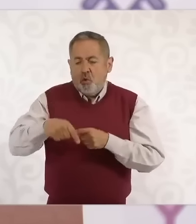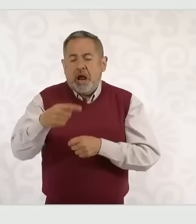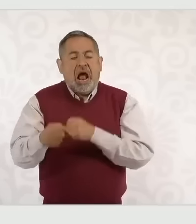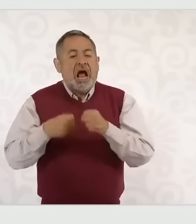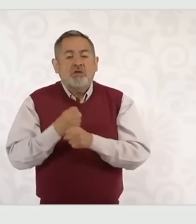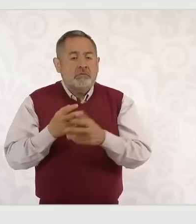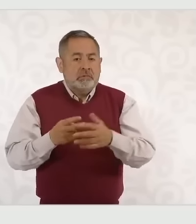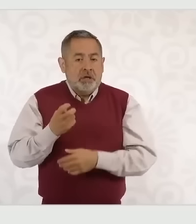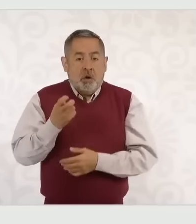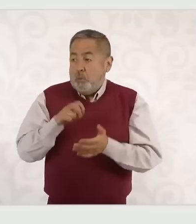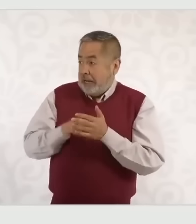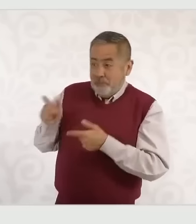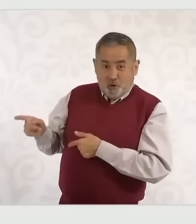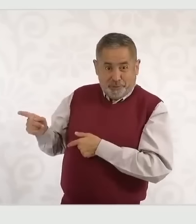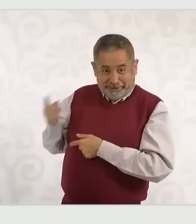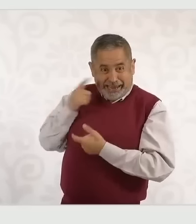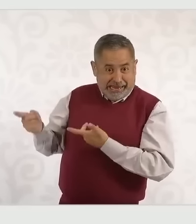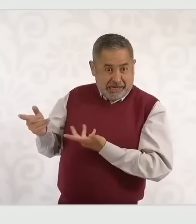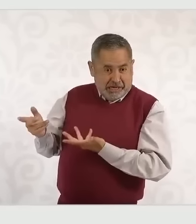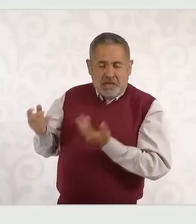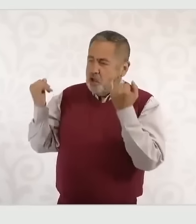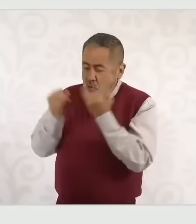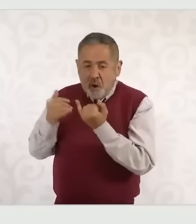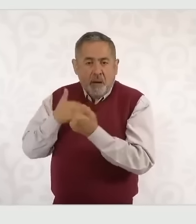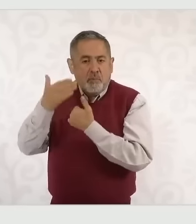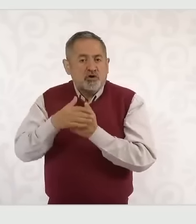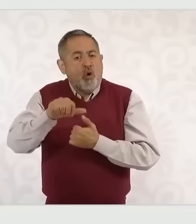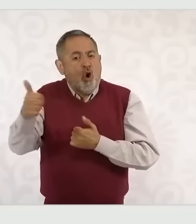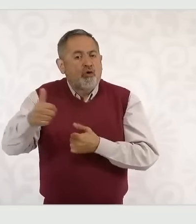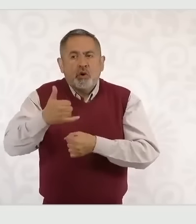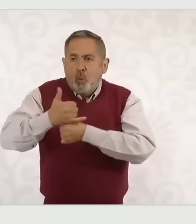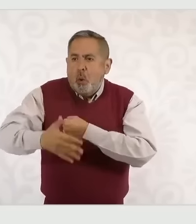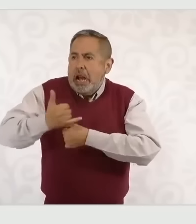Ese es el caso de Pilgrims y otras inversiones que están en la cartera que tiene Secretaría